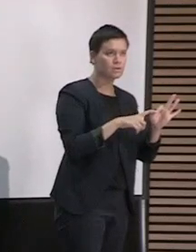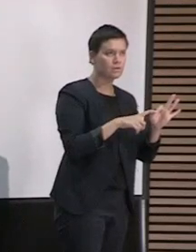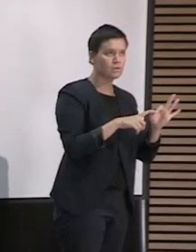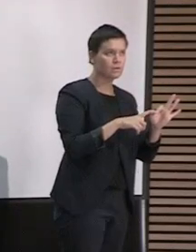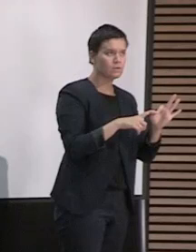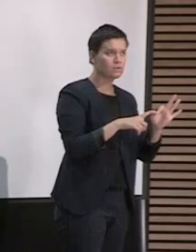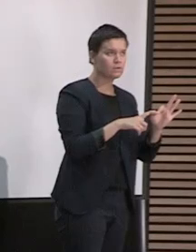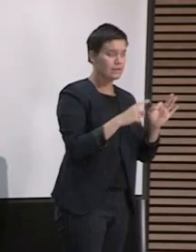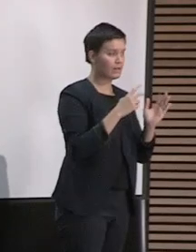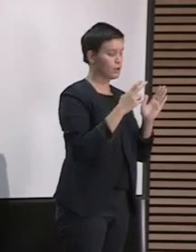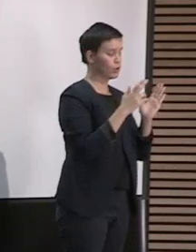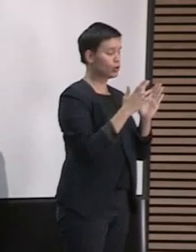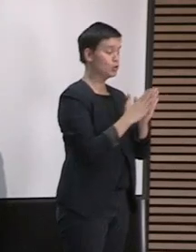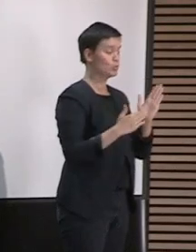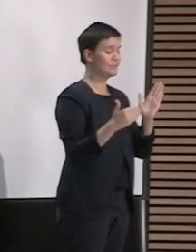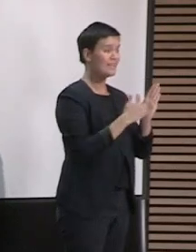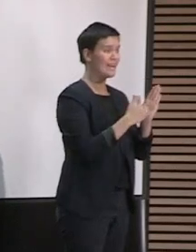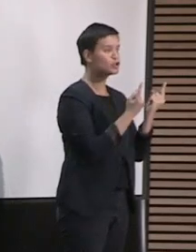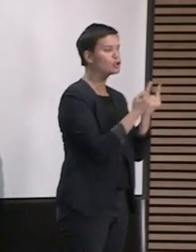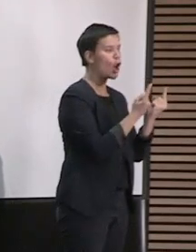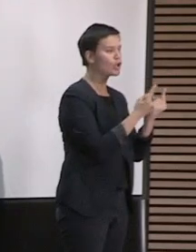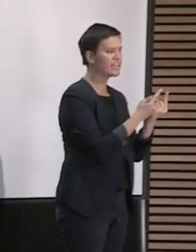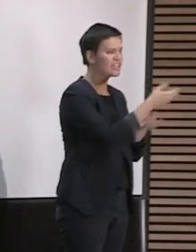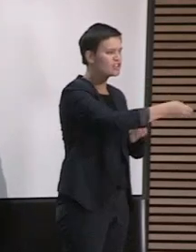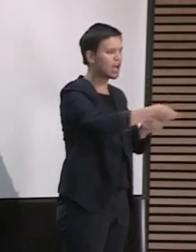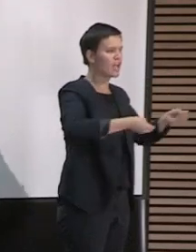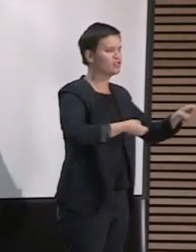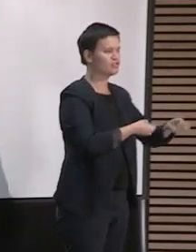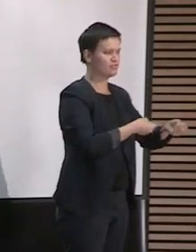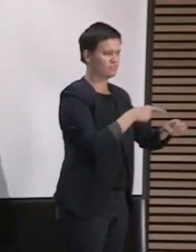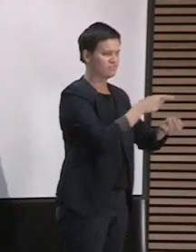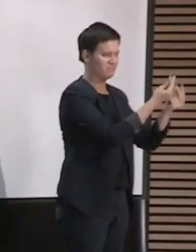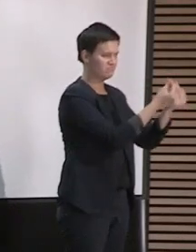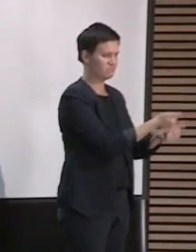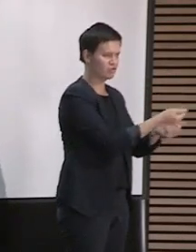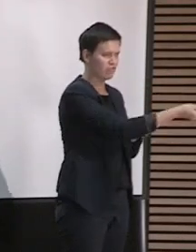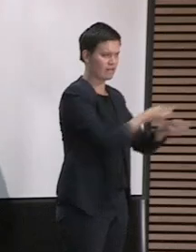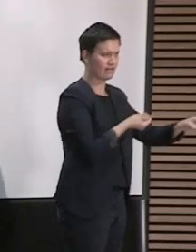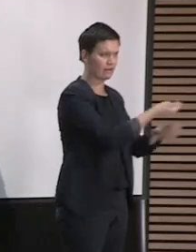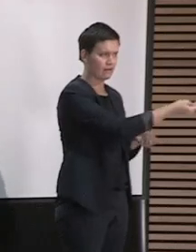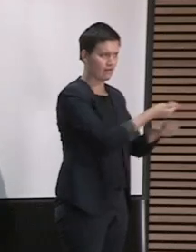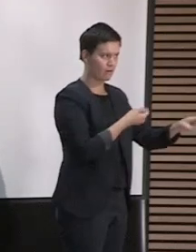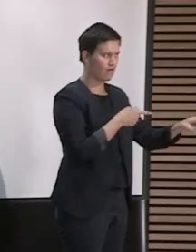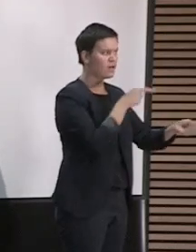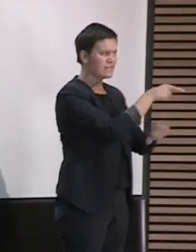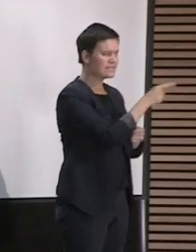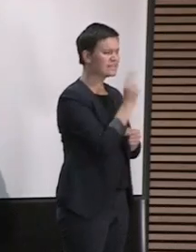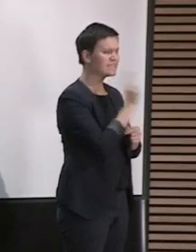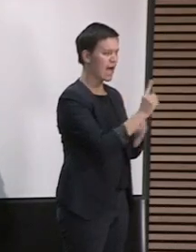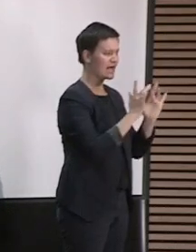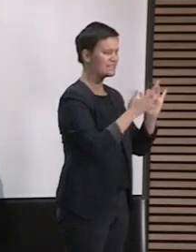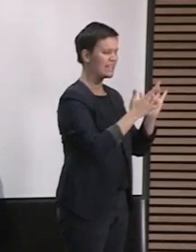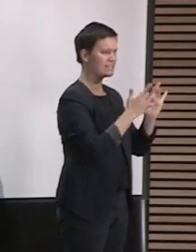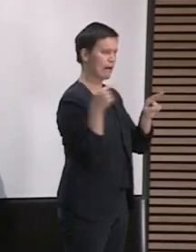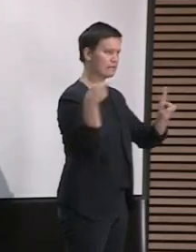nui kei roto i ta maatau hapori